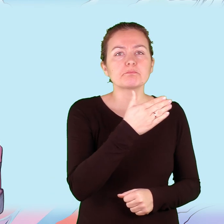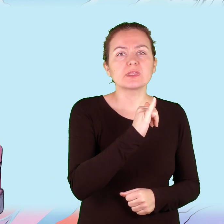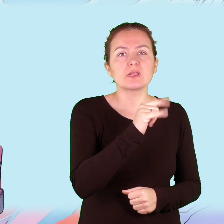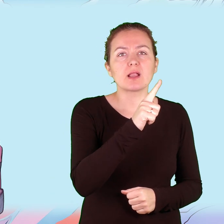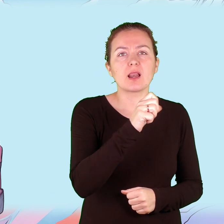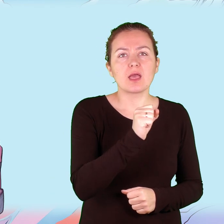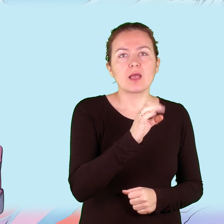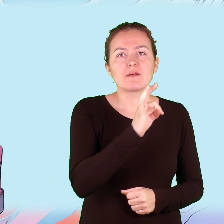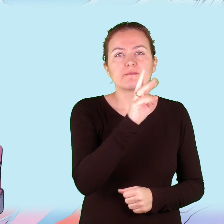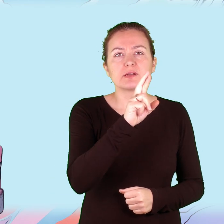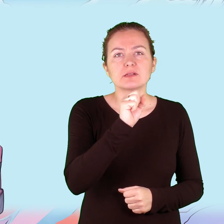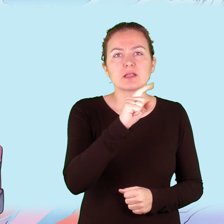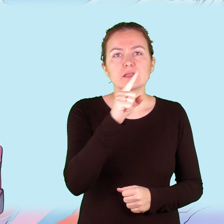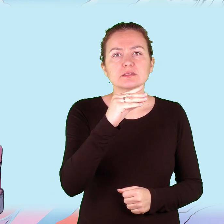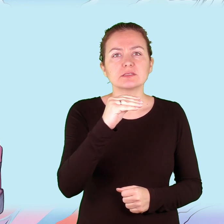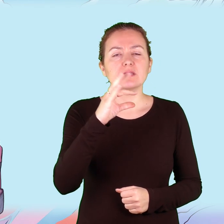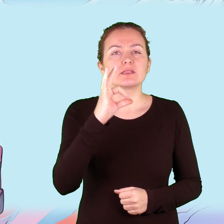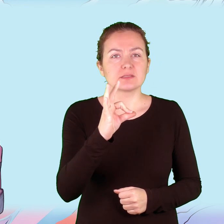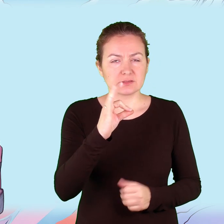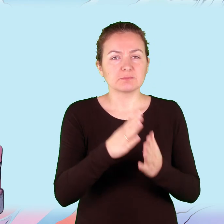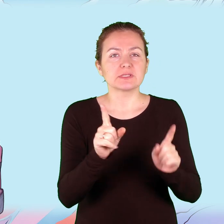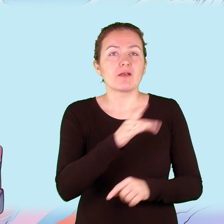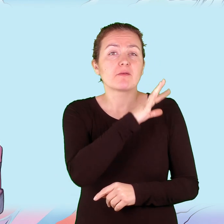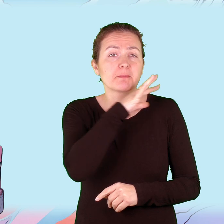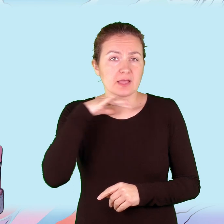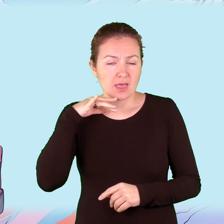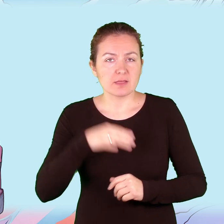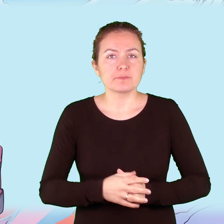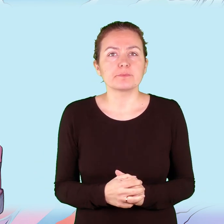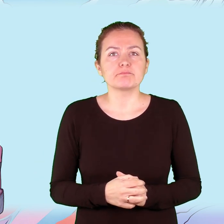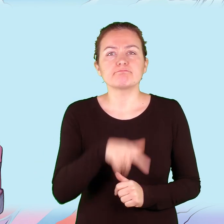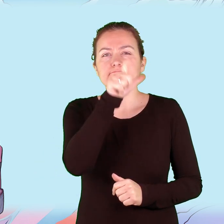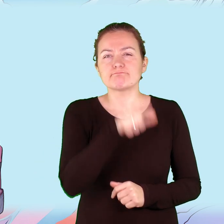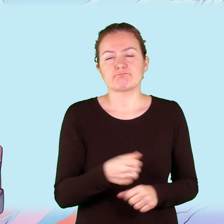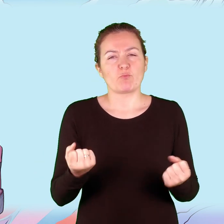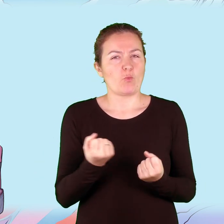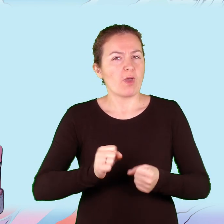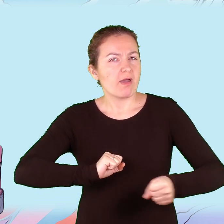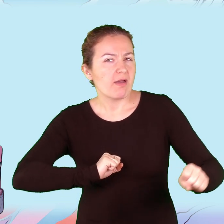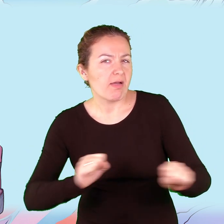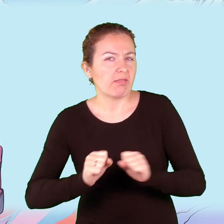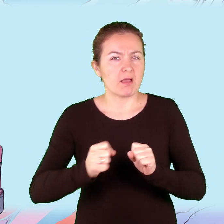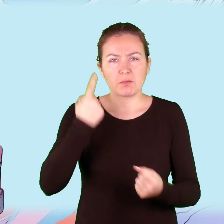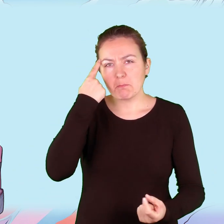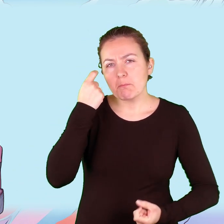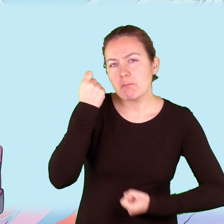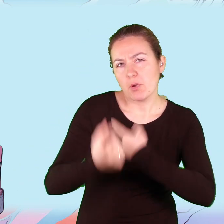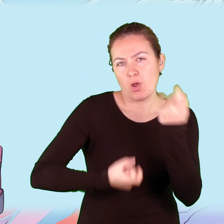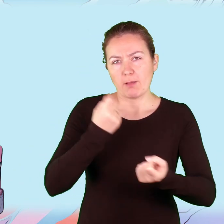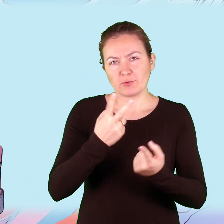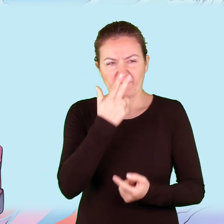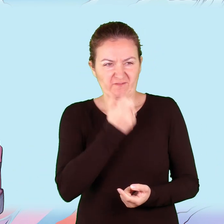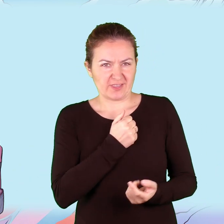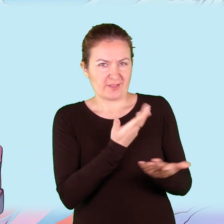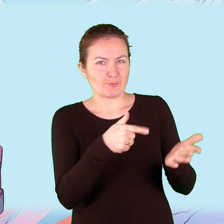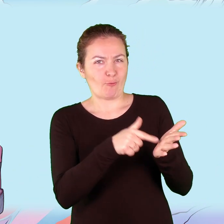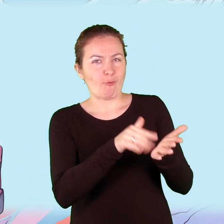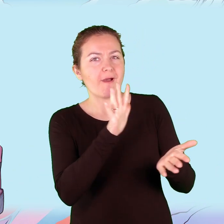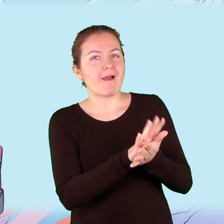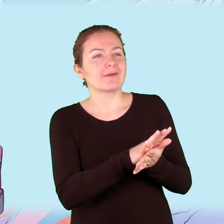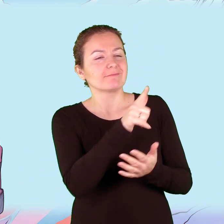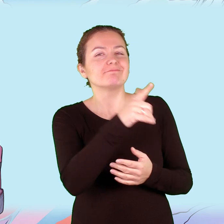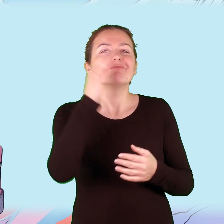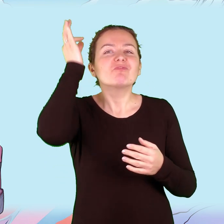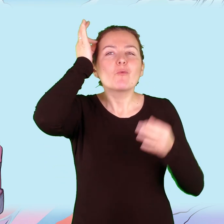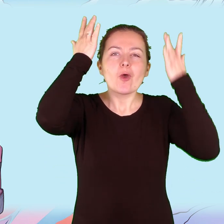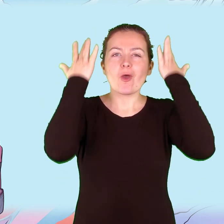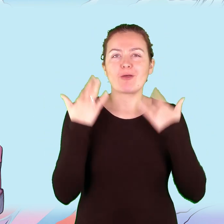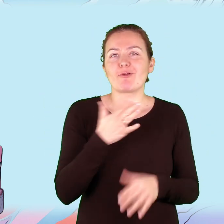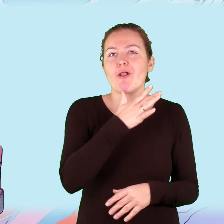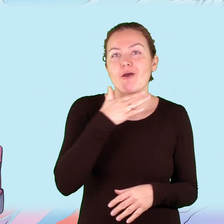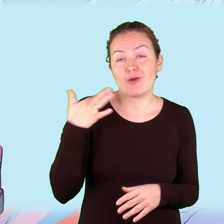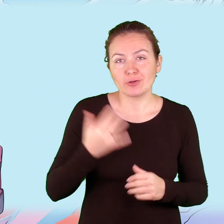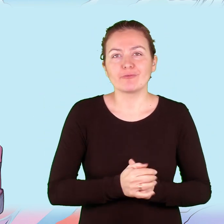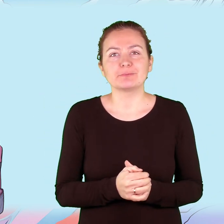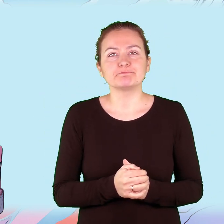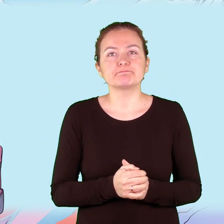• Mila Frazes – pełna energii i pomysłowości, o czym świadczą jej kolorowe włosy.